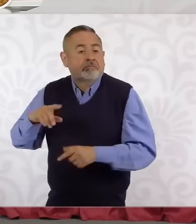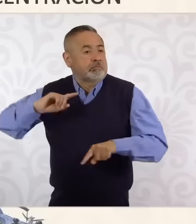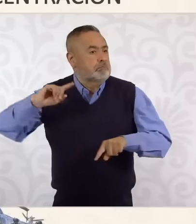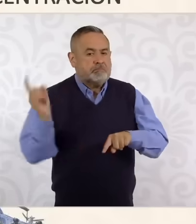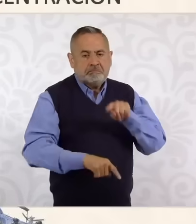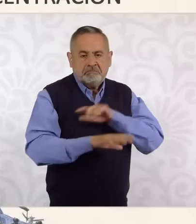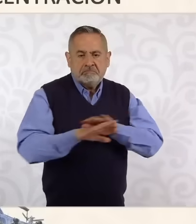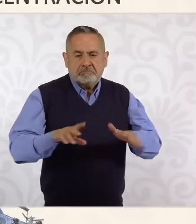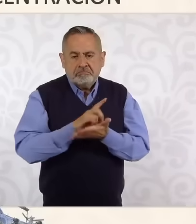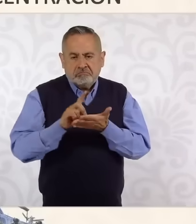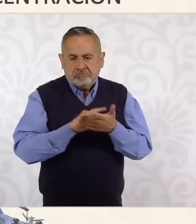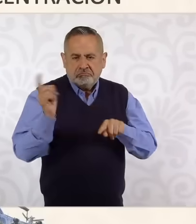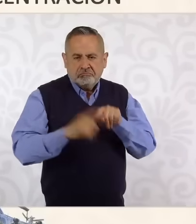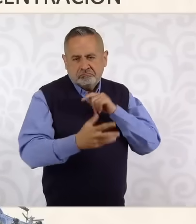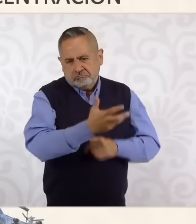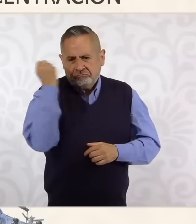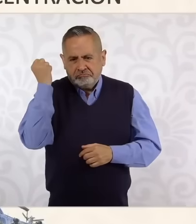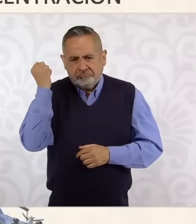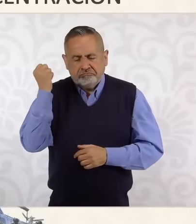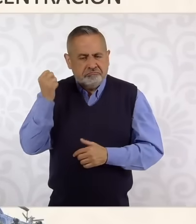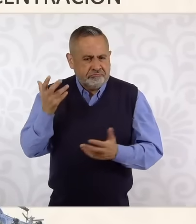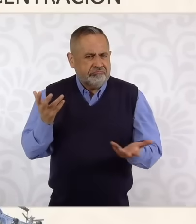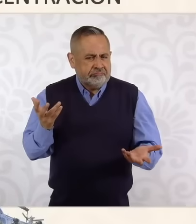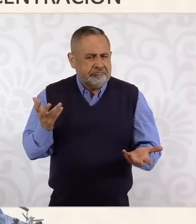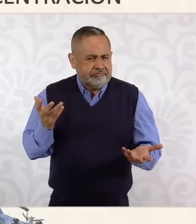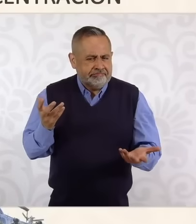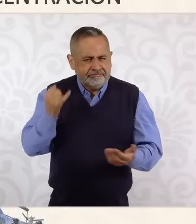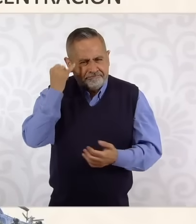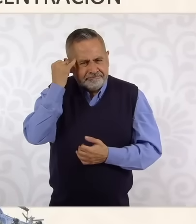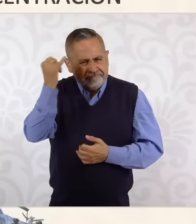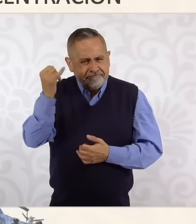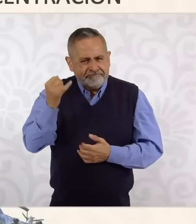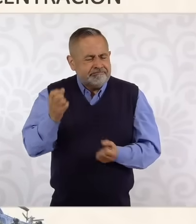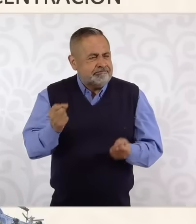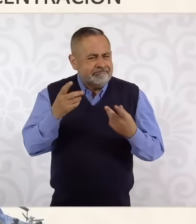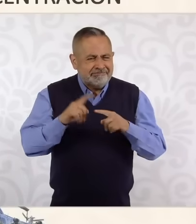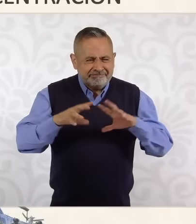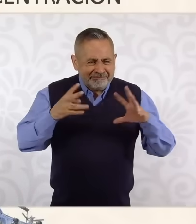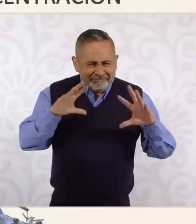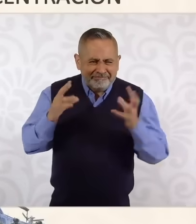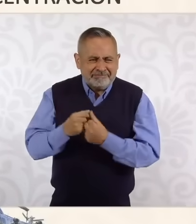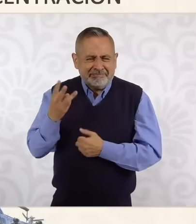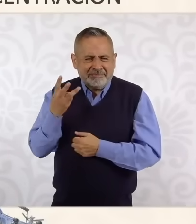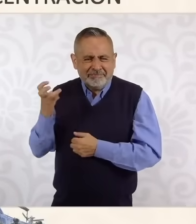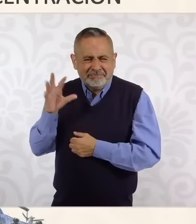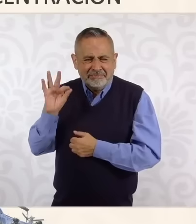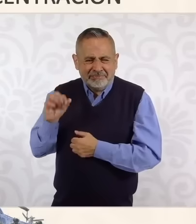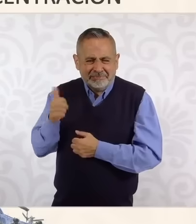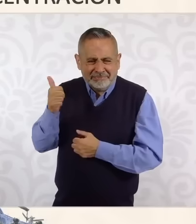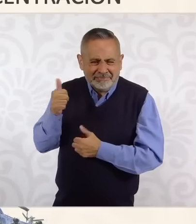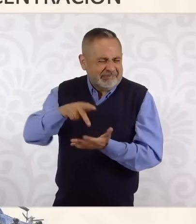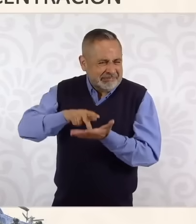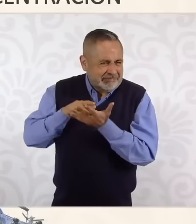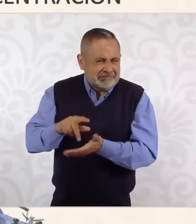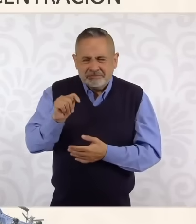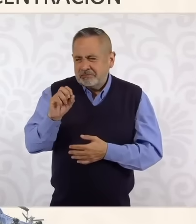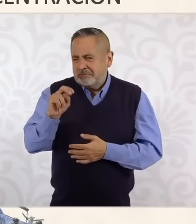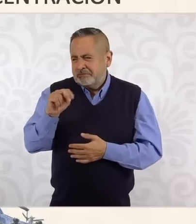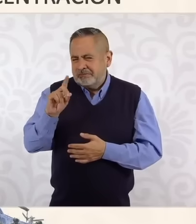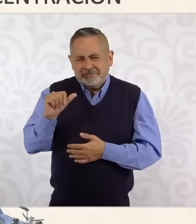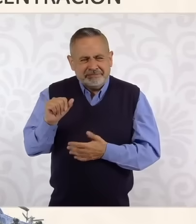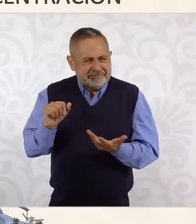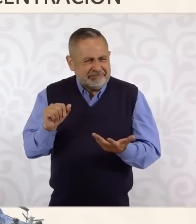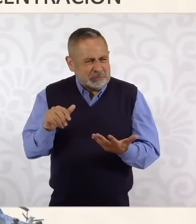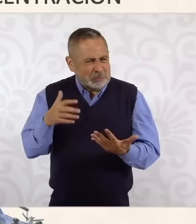llegamos al gobierno a la fecha, para que tengan una idea de lo que significan 346 toneladas